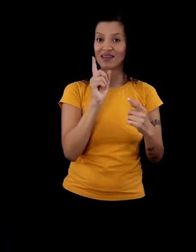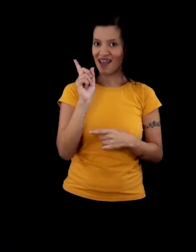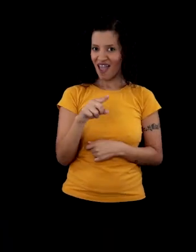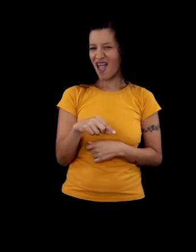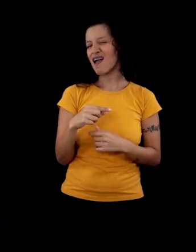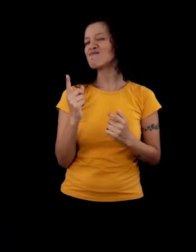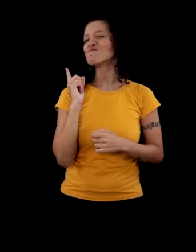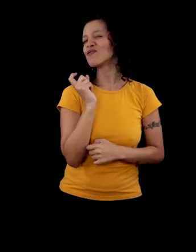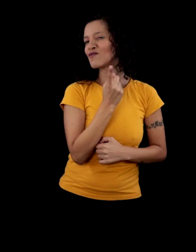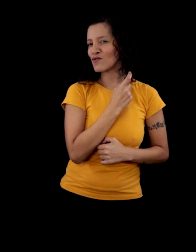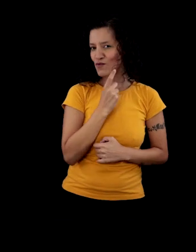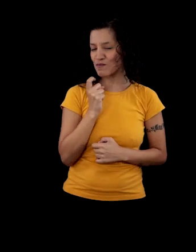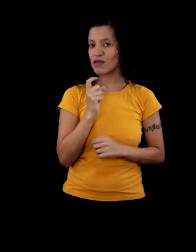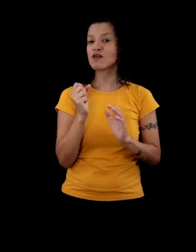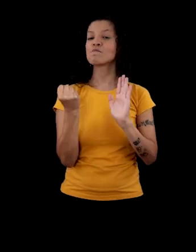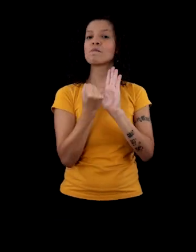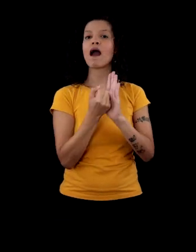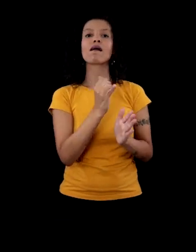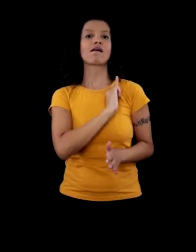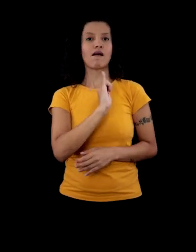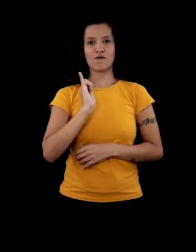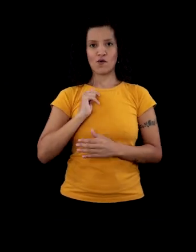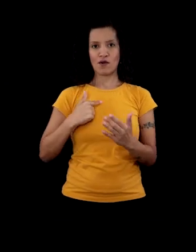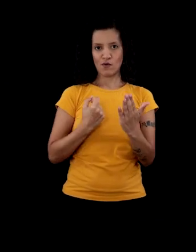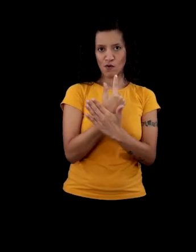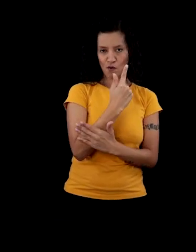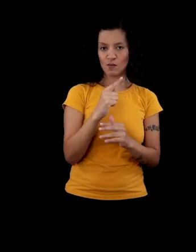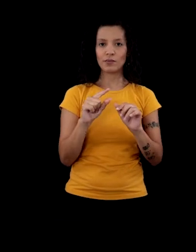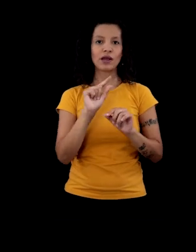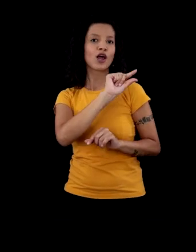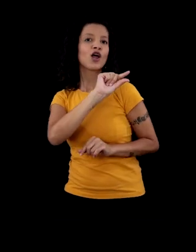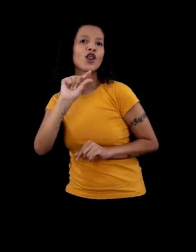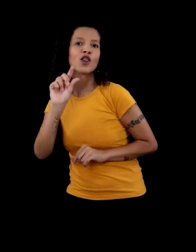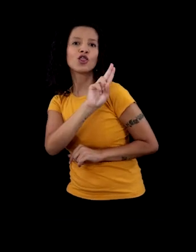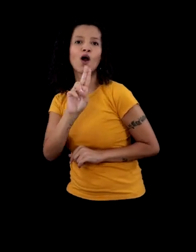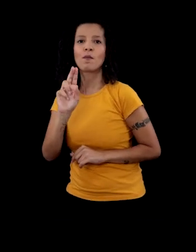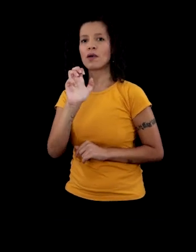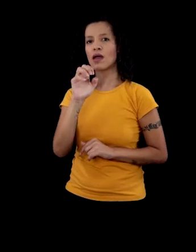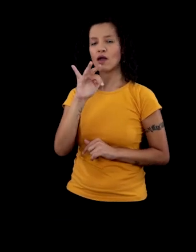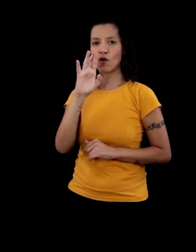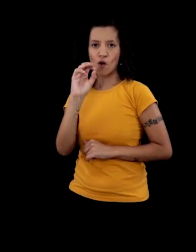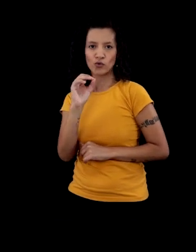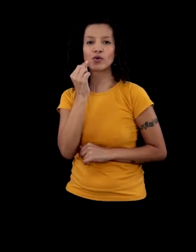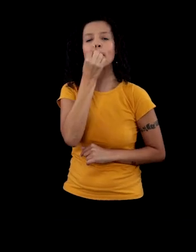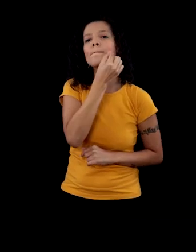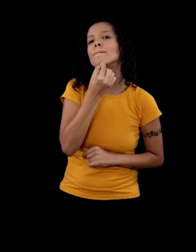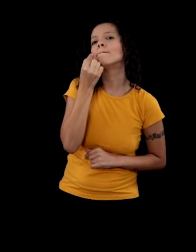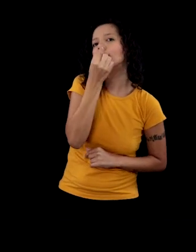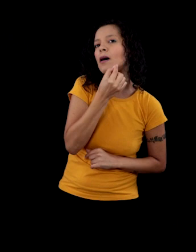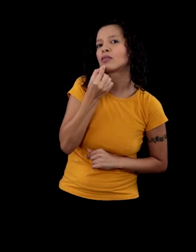Era um perfume da Avon que eu comprava. “Encontro” era o perfume e “Melancia”, era o batom.